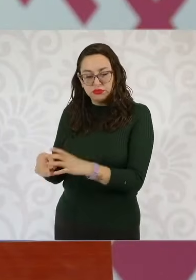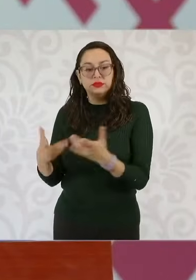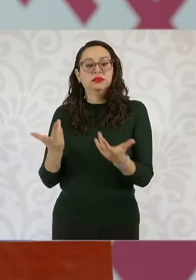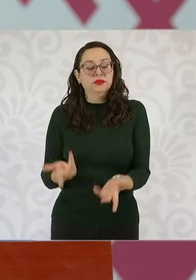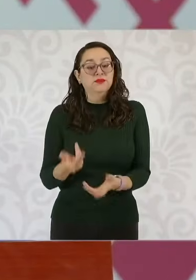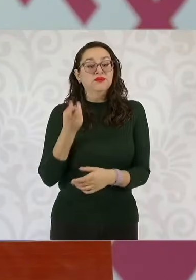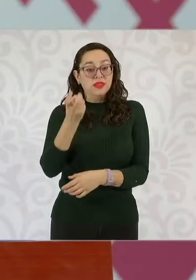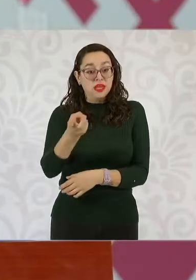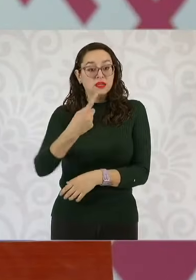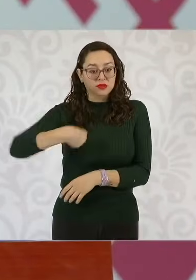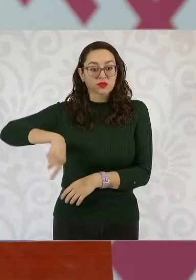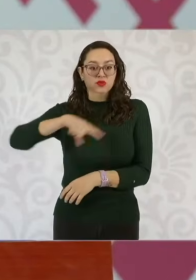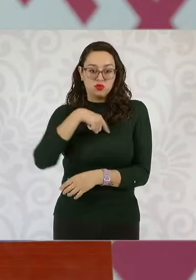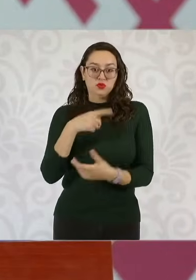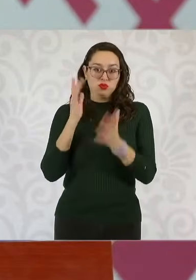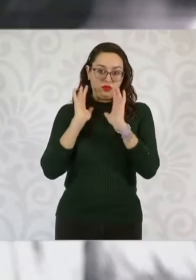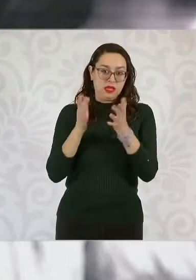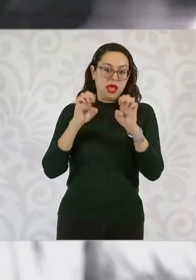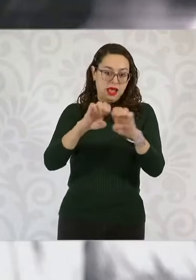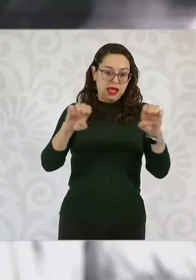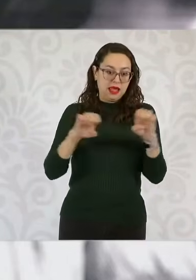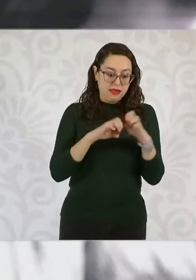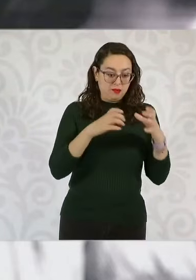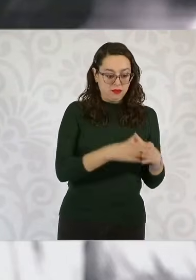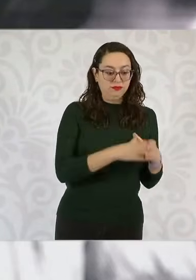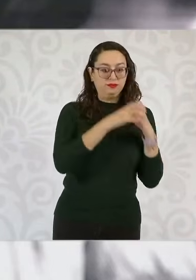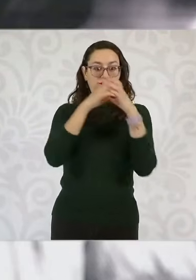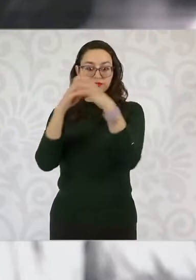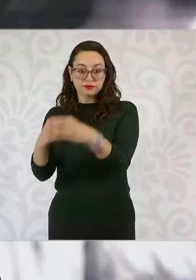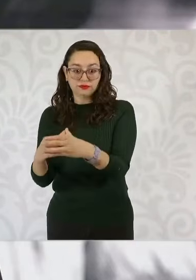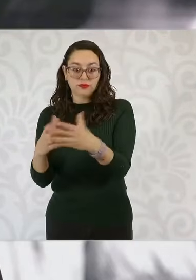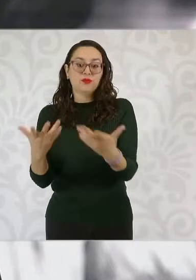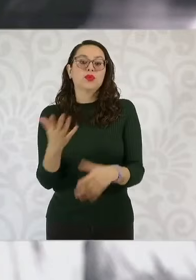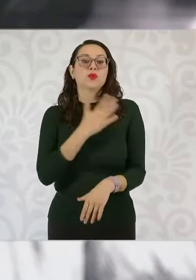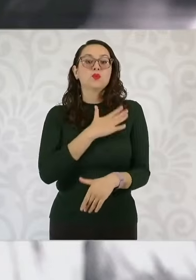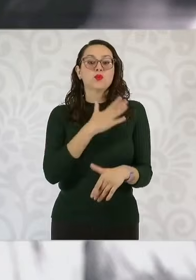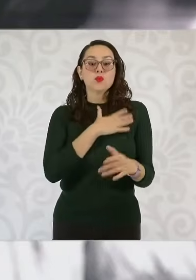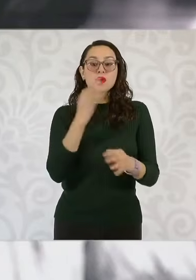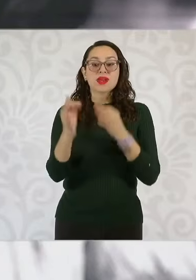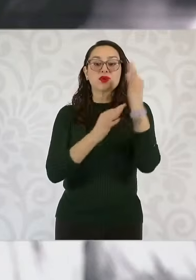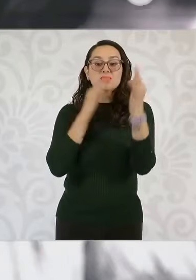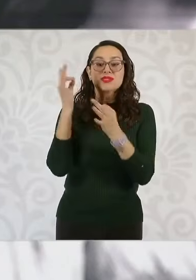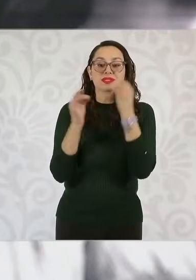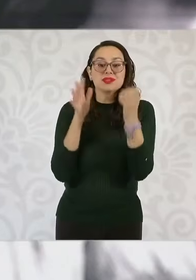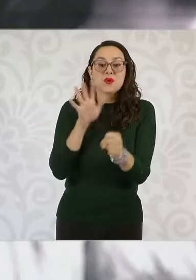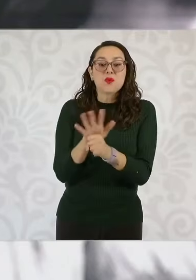en esta zona entonces la buena noticia es que Próximamente vamos a dar a conocer exactamente lo